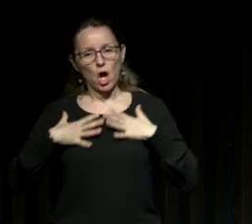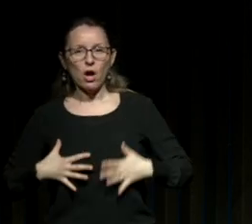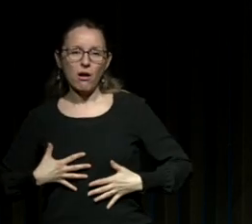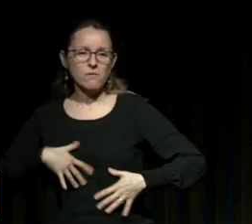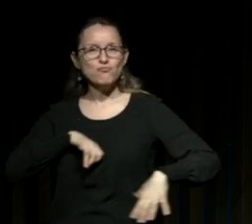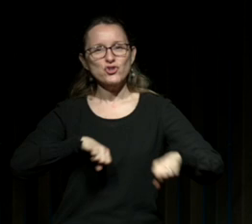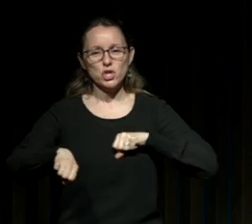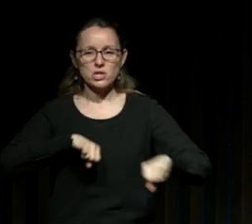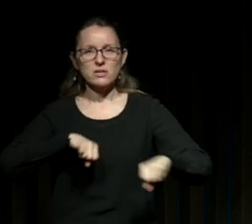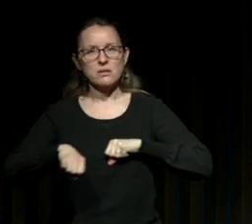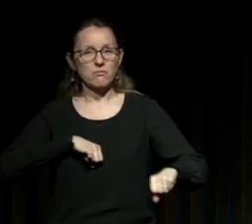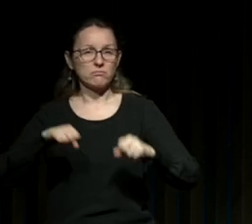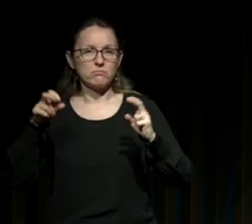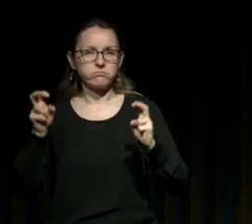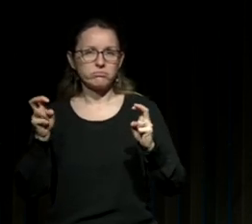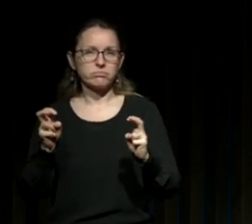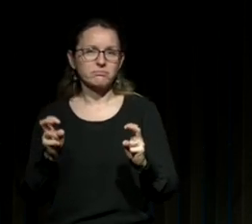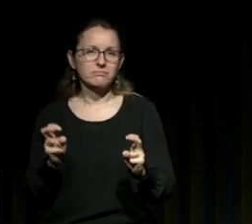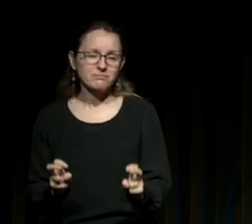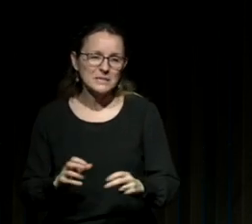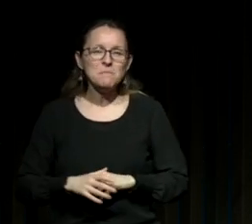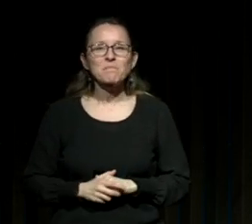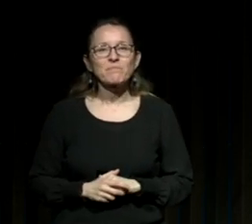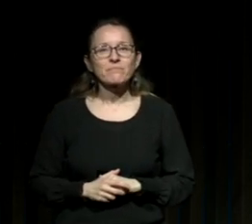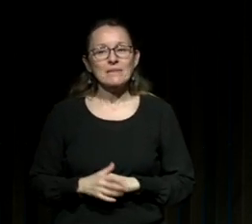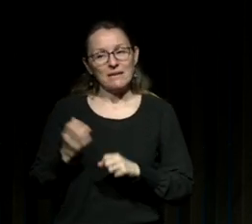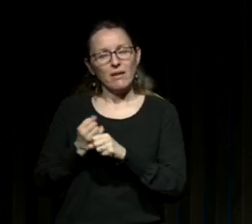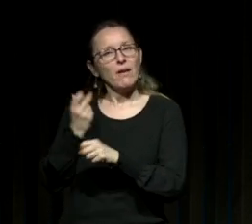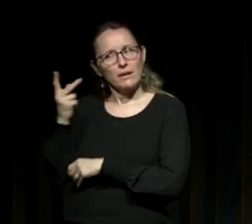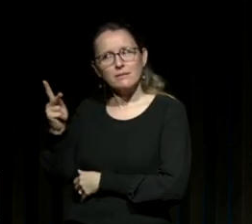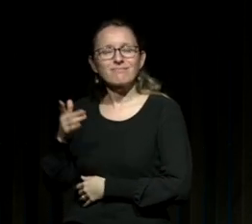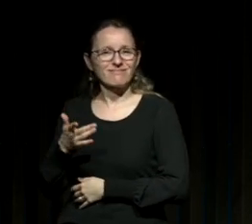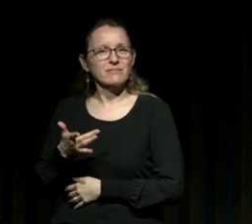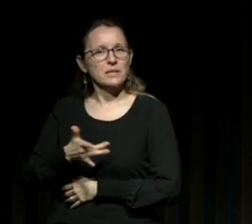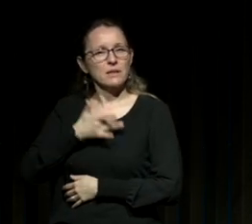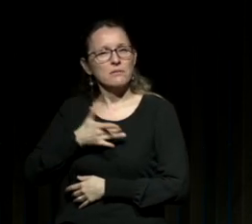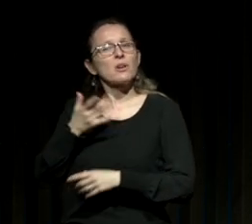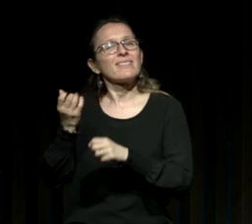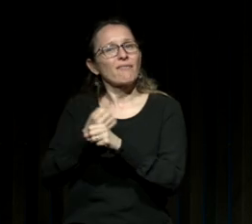diminution j'aime beaucoup ce travail qui est à un travail anglo saxons qui a été publié il